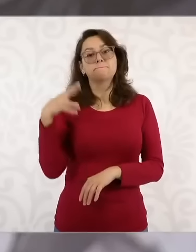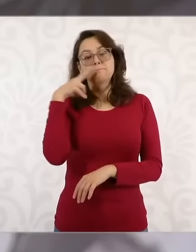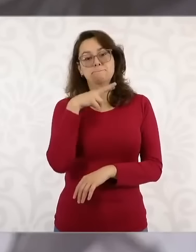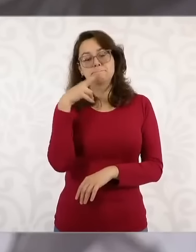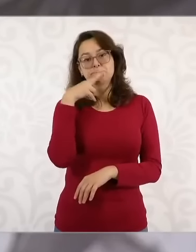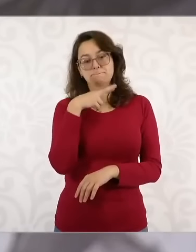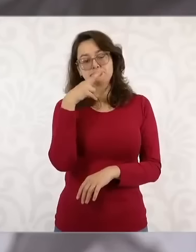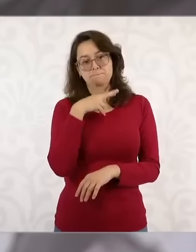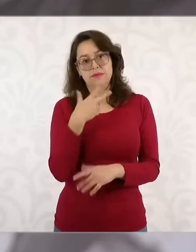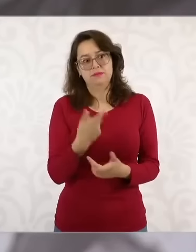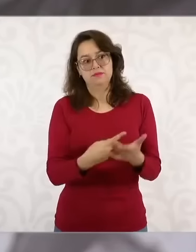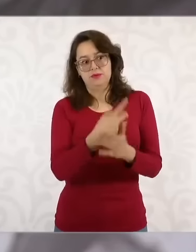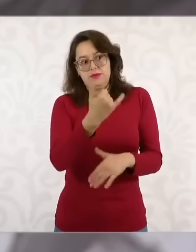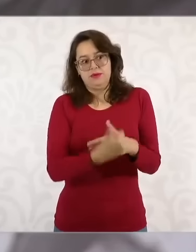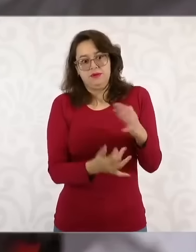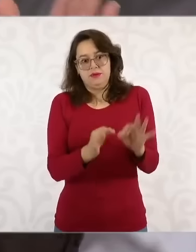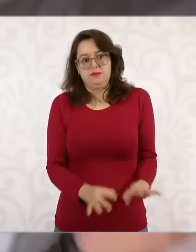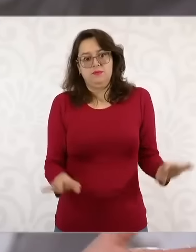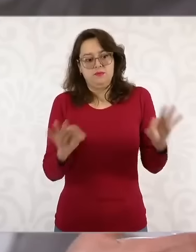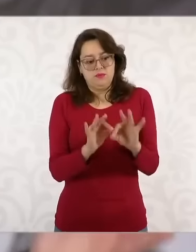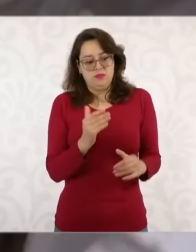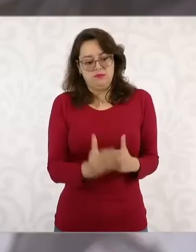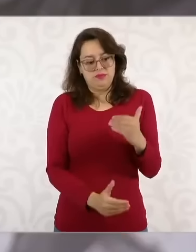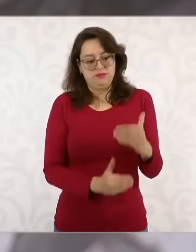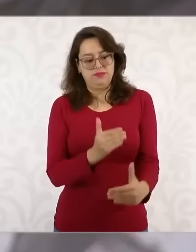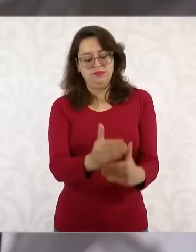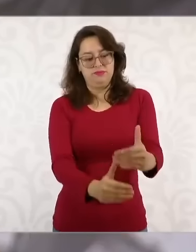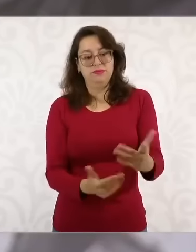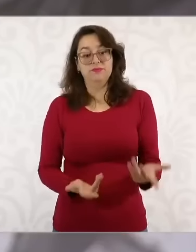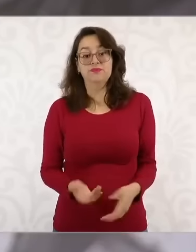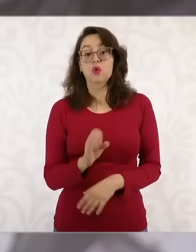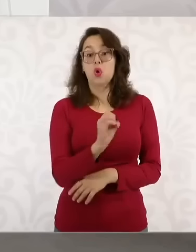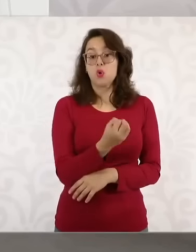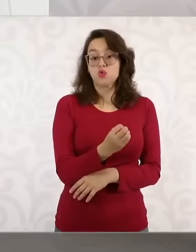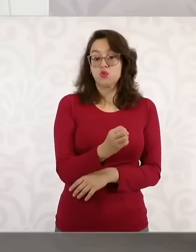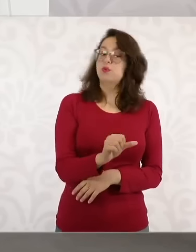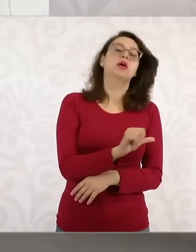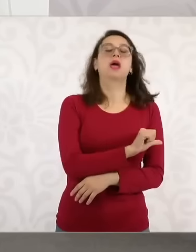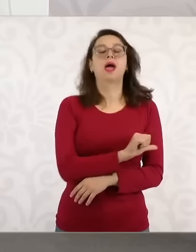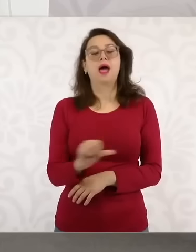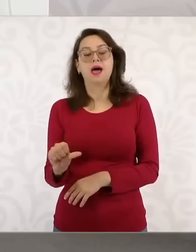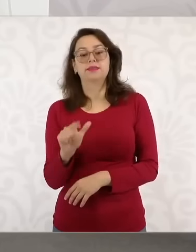para el país y esto ocurrió entre octubre y el día de hoy, el hoy 17 de diciembre.